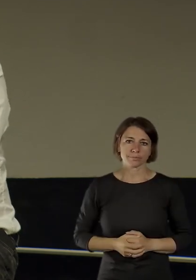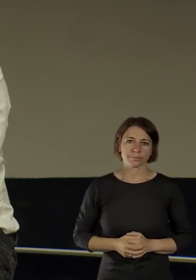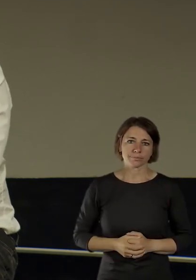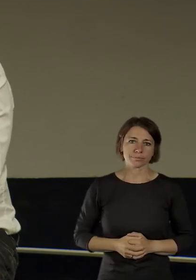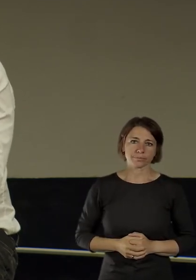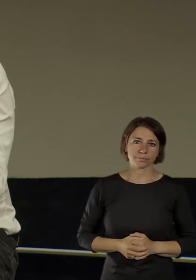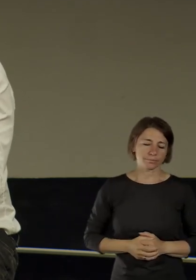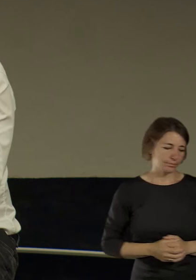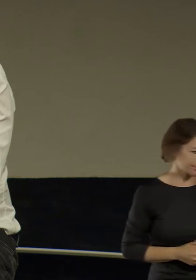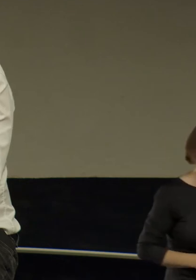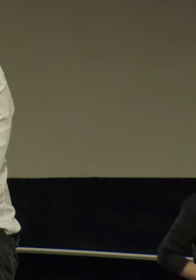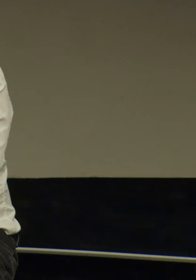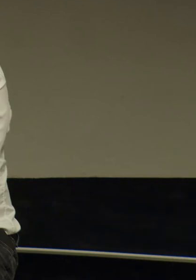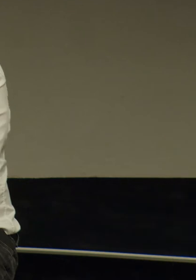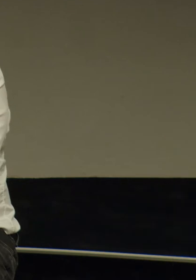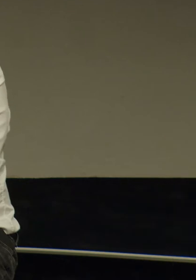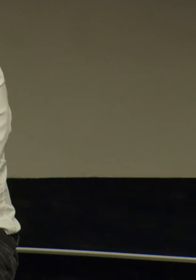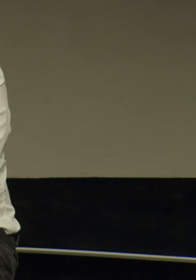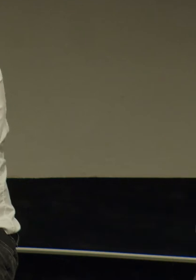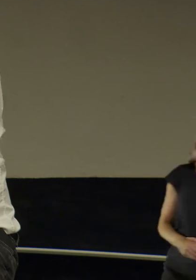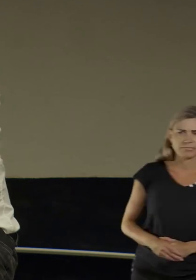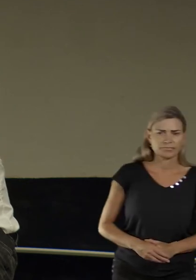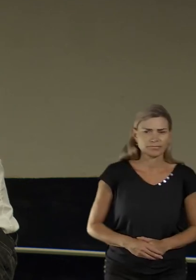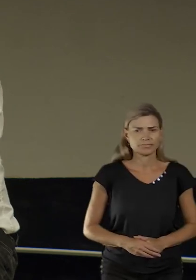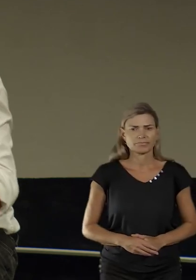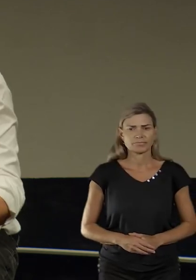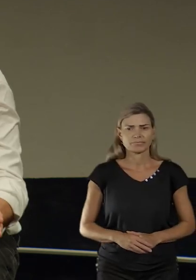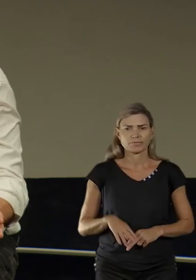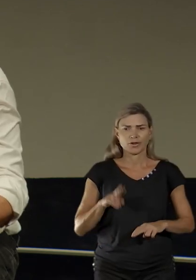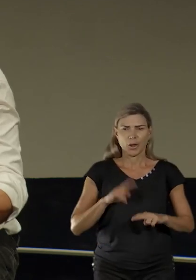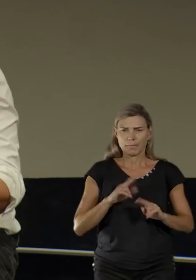pozitivně ukončil ten vztah k UNESCU, protože máme vlastně na celé území Prahy